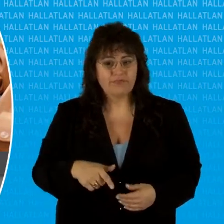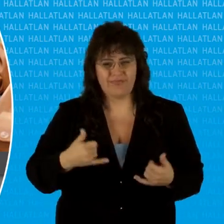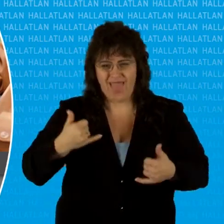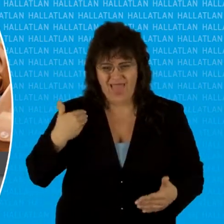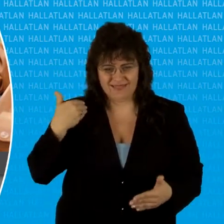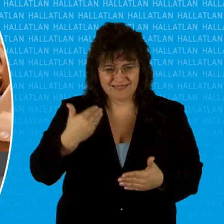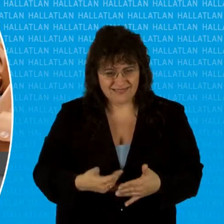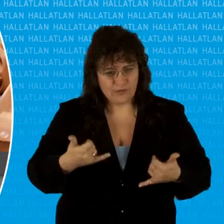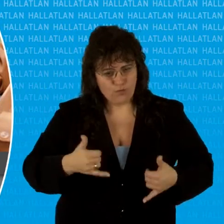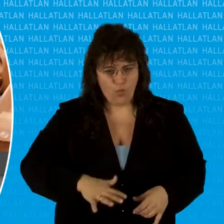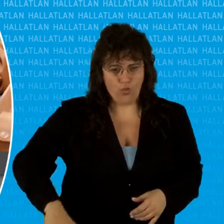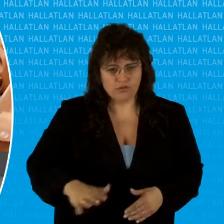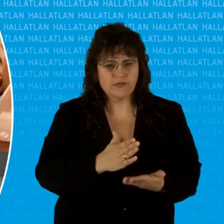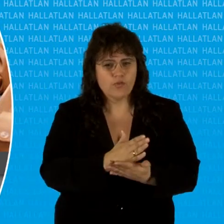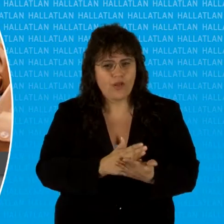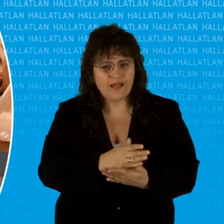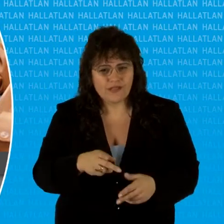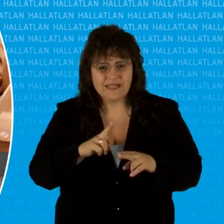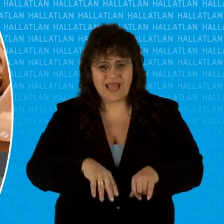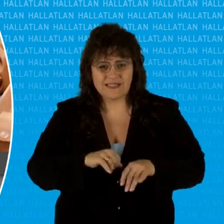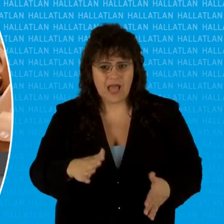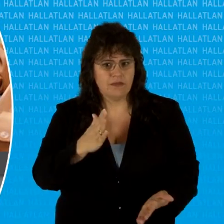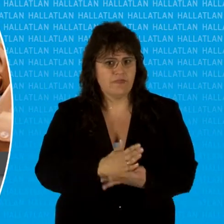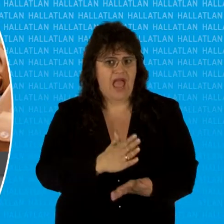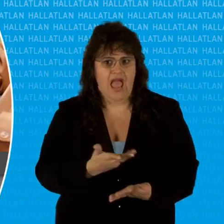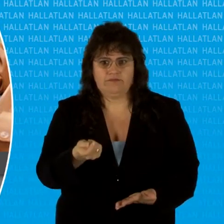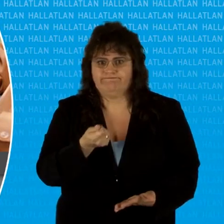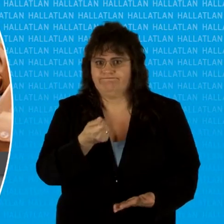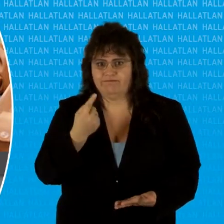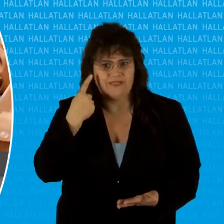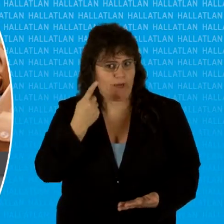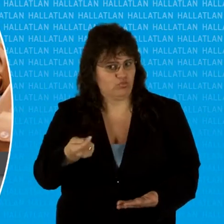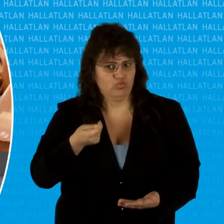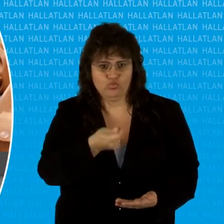A jelenlegi szolgáltatási rendszer már nem tudja ellátni